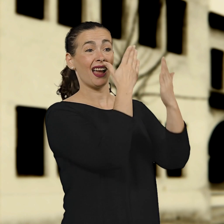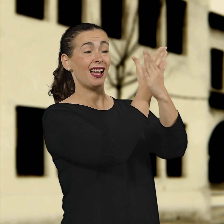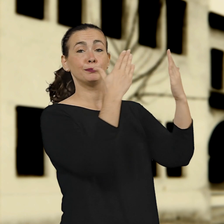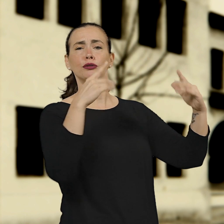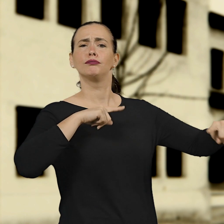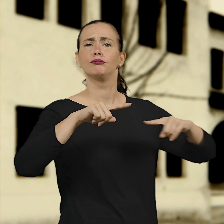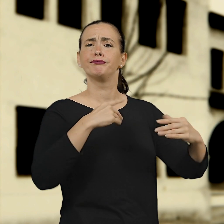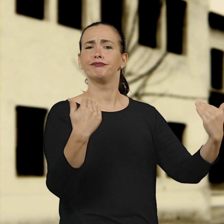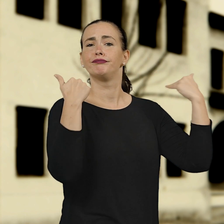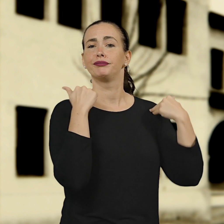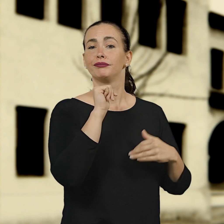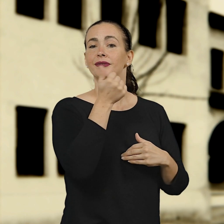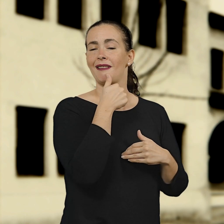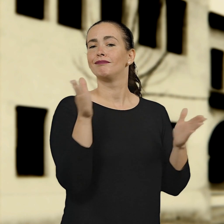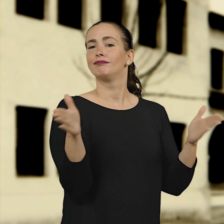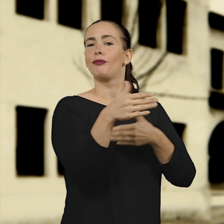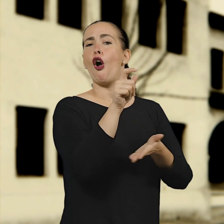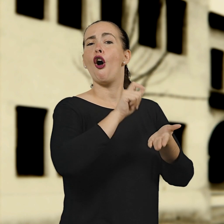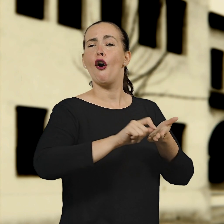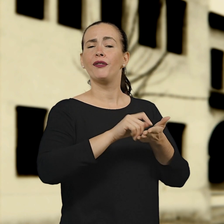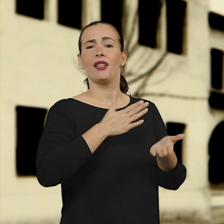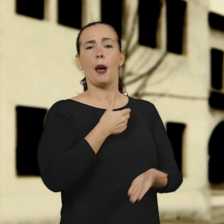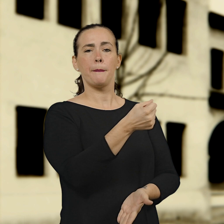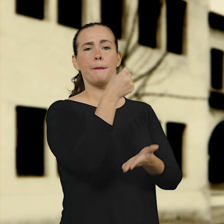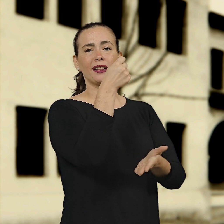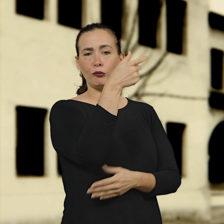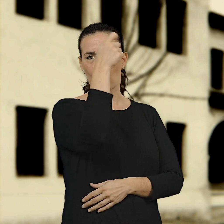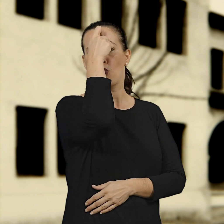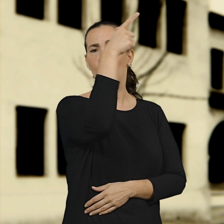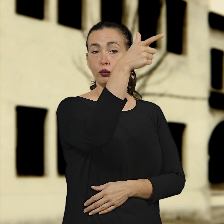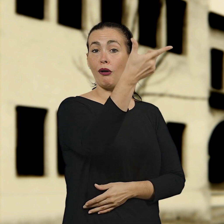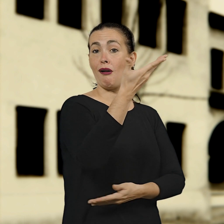Està organitzada per l’Oficina de Patrimoni Cultural amb la col·laboració del Museu d’Història de Cerdanyola